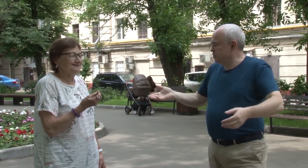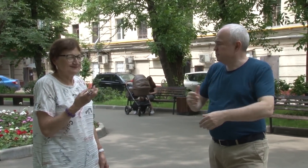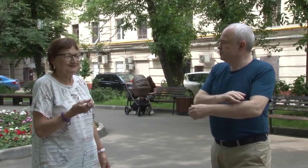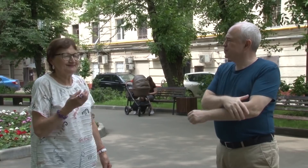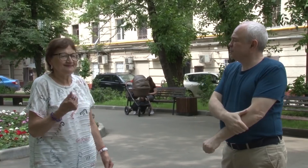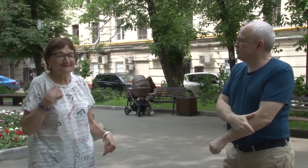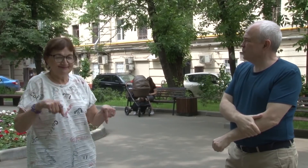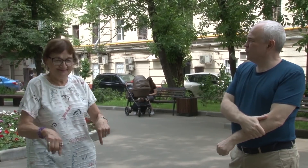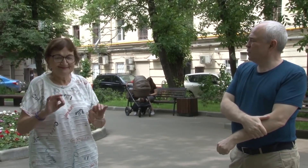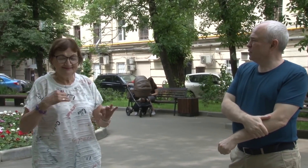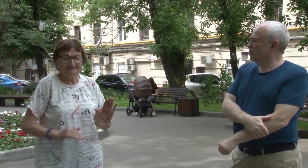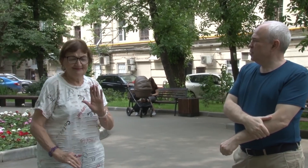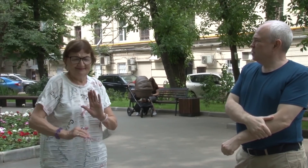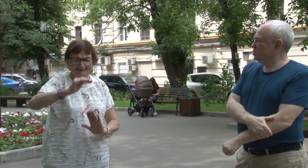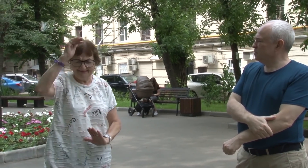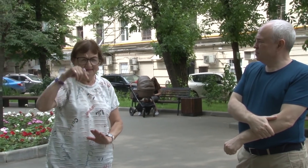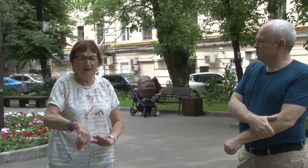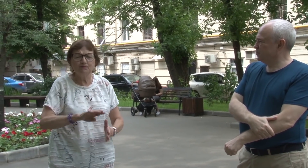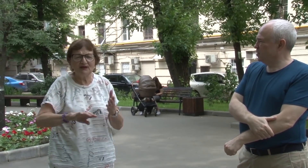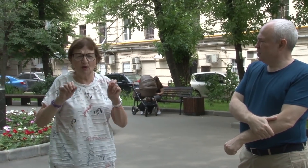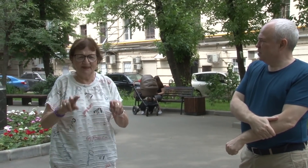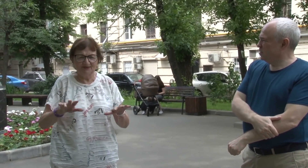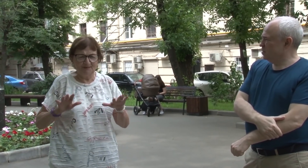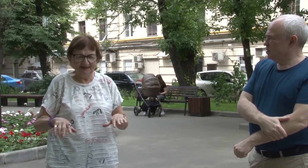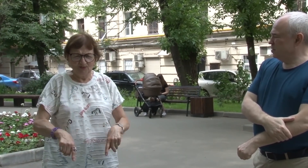Я росла здесь. Тут было безопасное место.